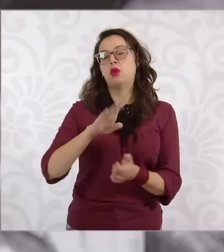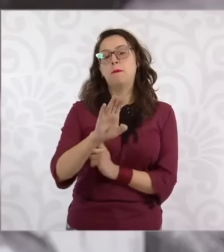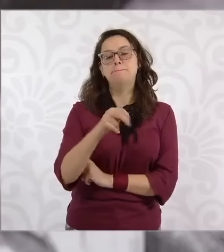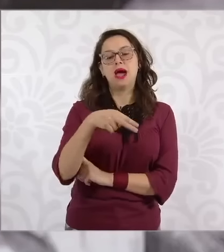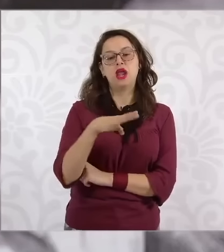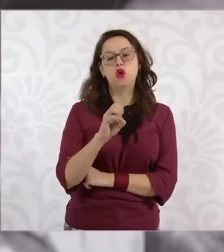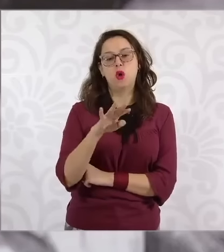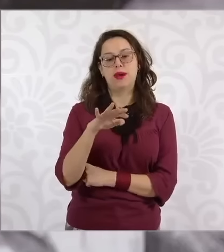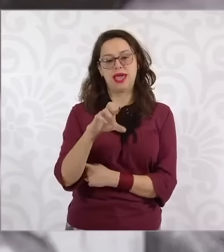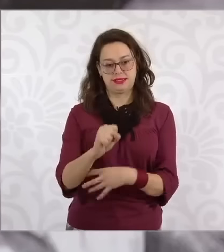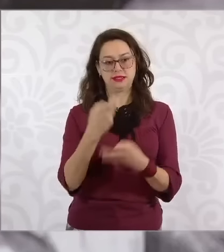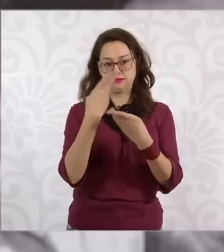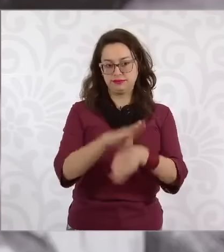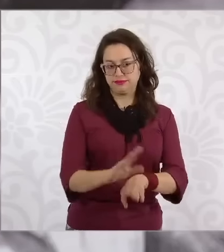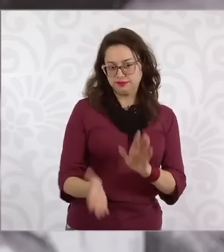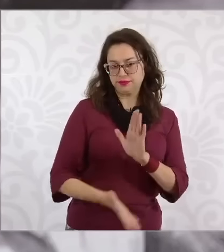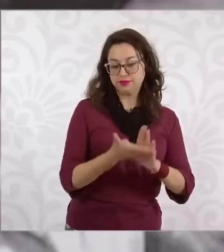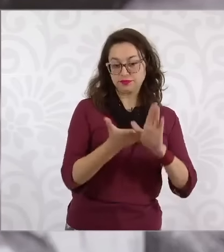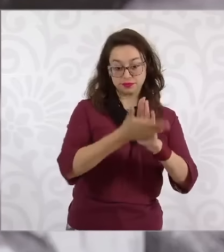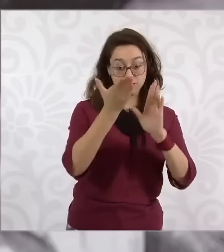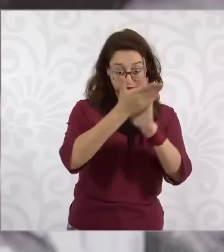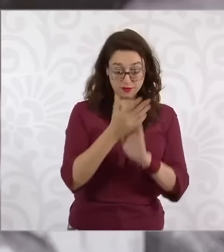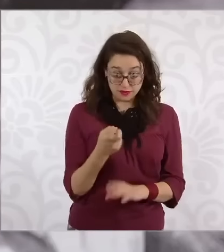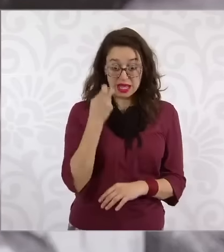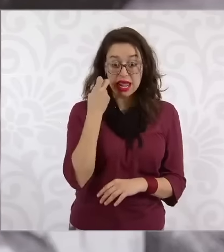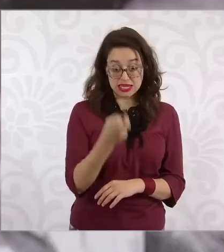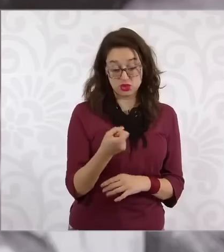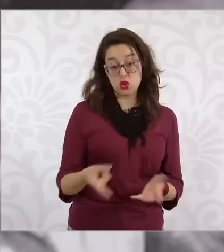Y dentro de la parte del Vanobras y el Fondo Nacional de Infraestructura,